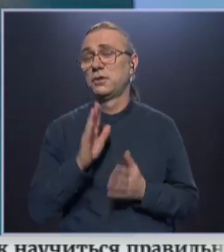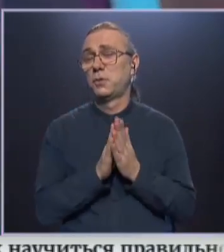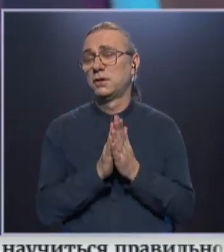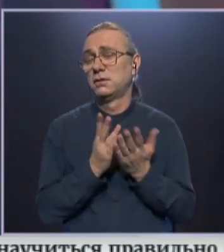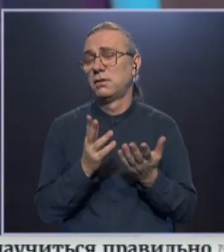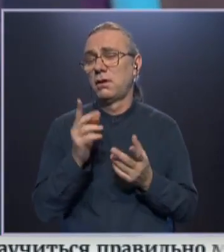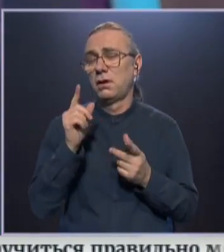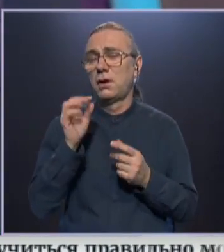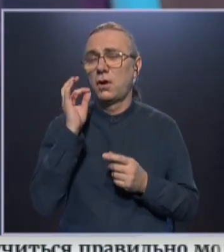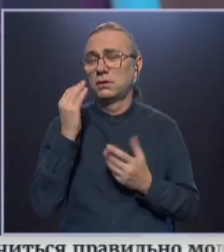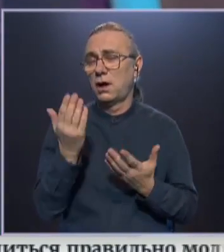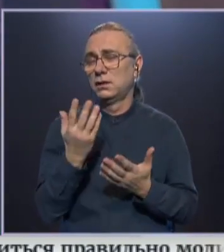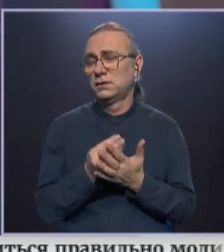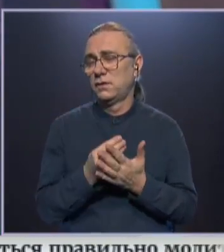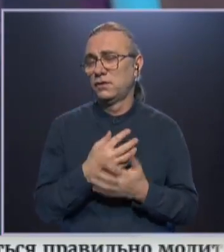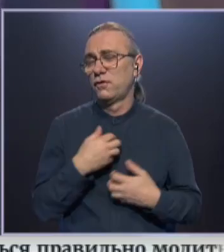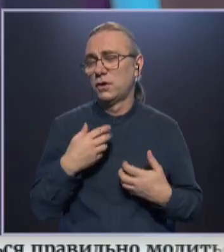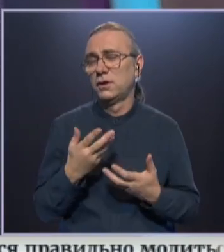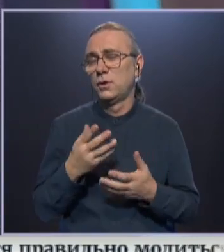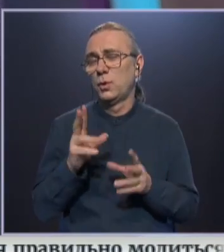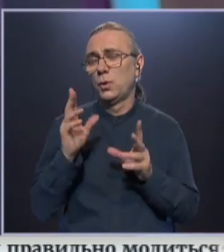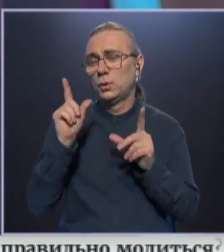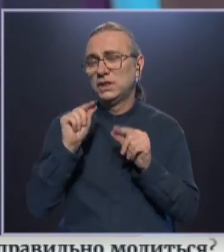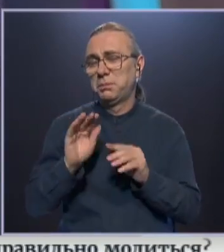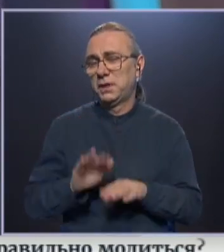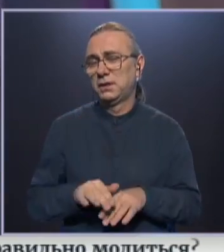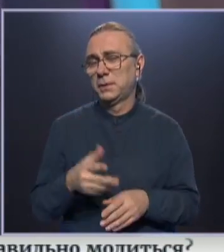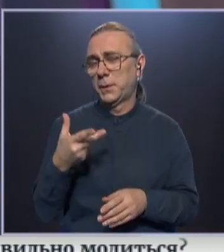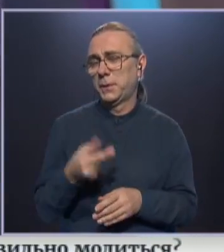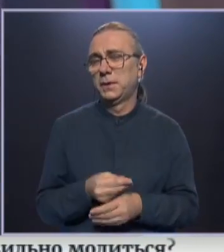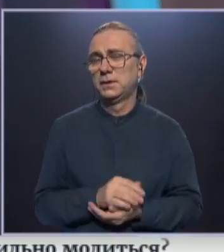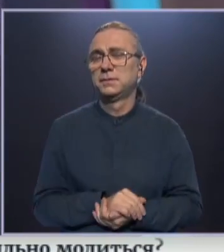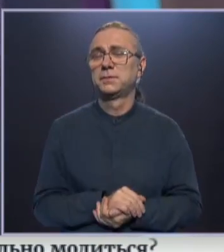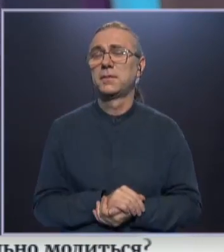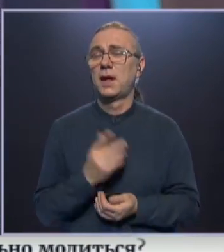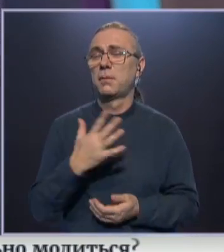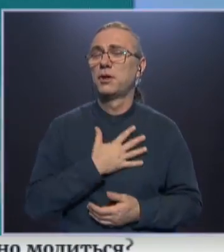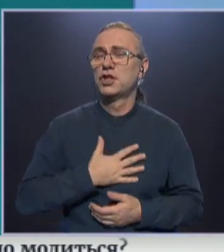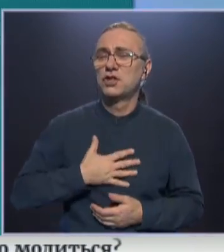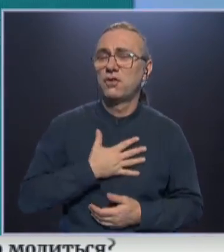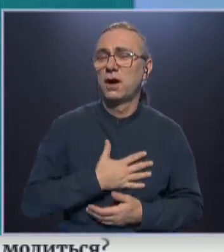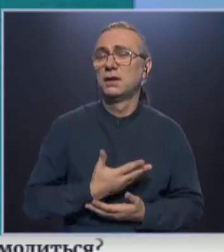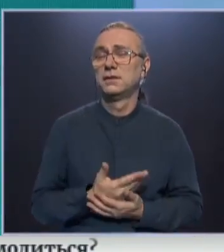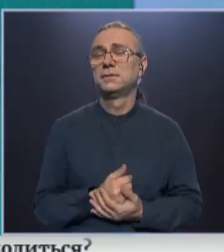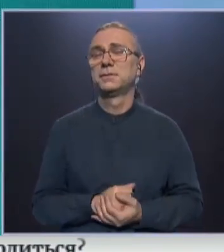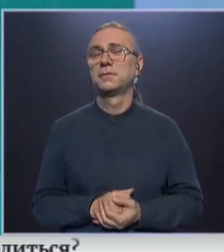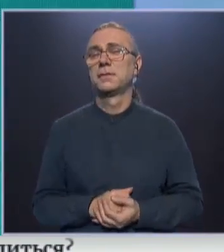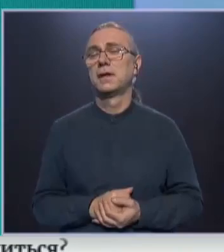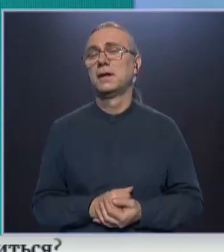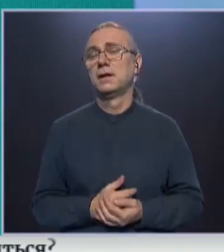искренние любя своих маленьких друзей четвероногих Горько переживают их утрате А еще более тех страданиях